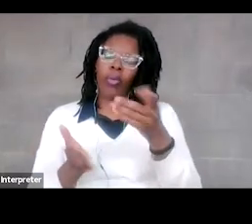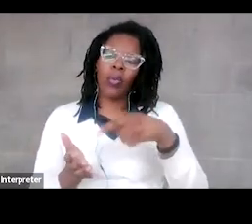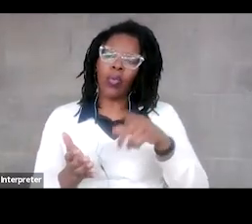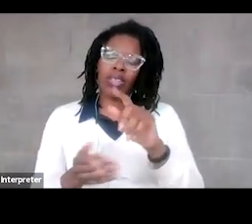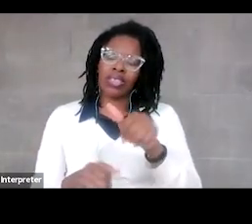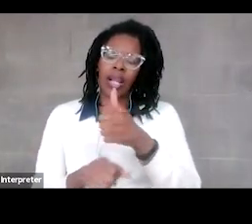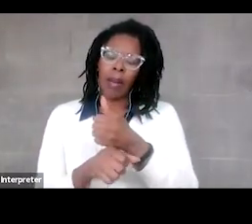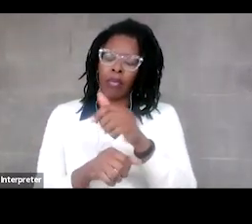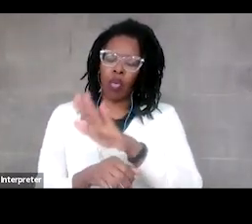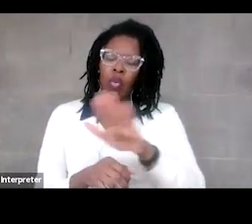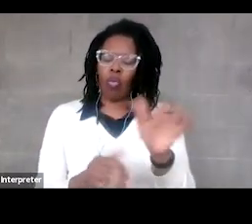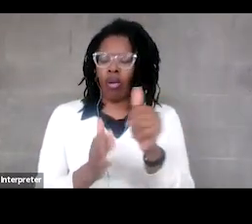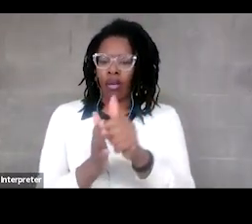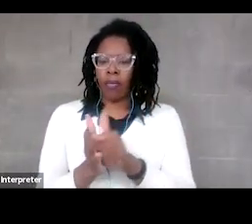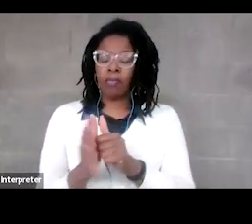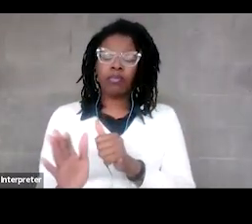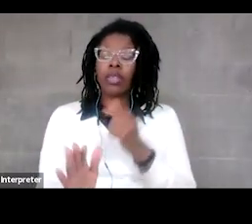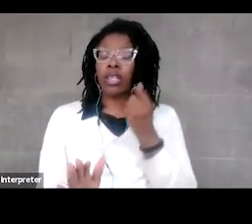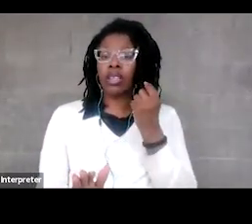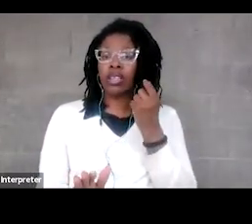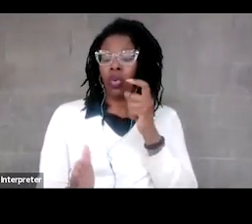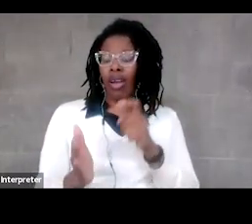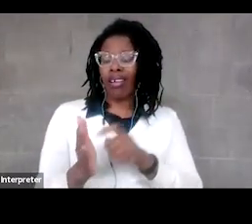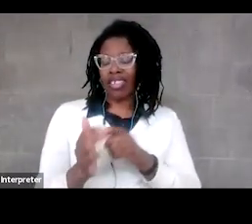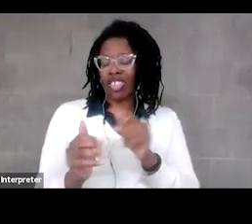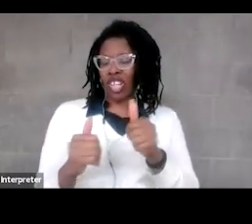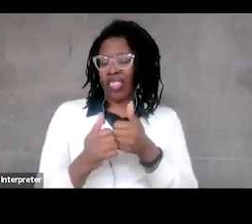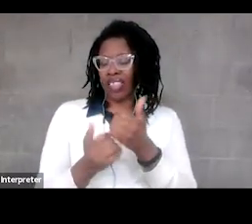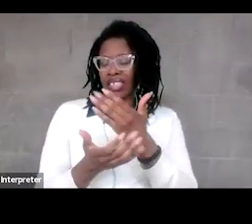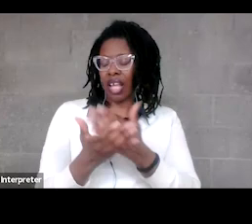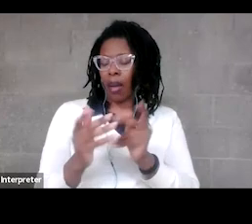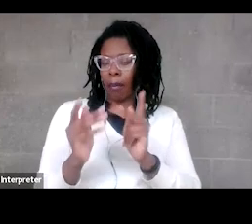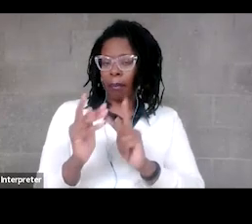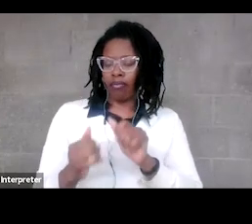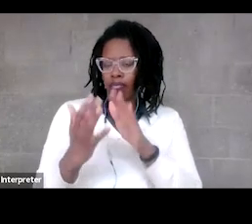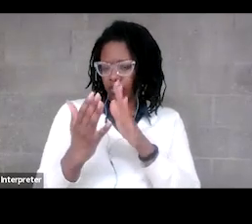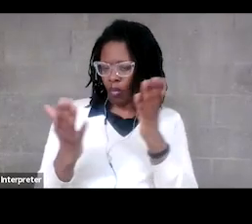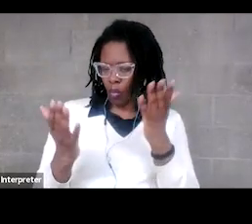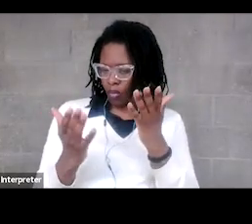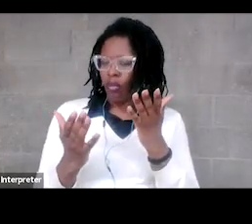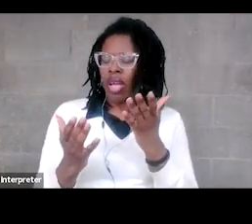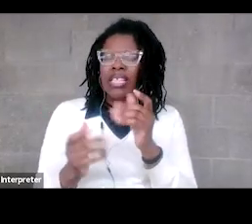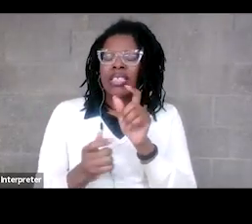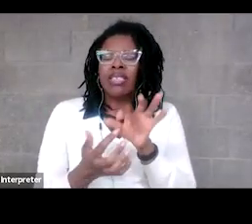Reconozco un desafío que enfrentan algunas personas, particularmente personas que han tenido inestabilidad